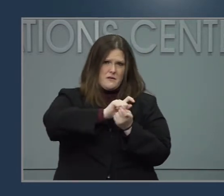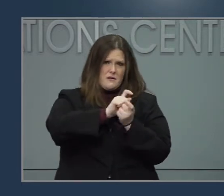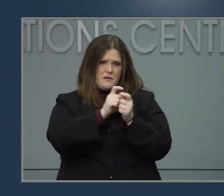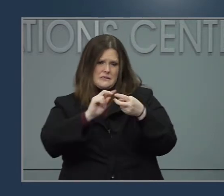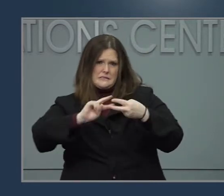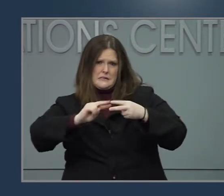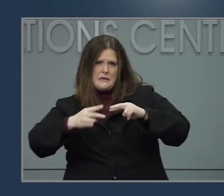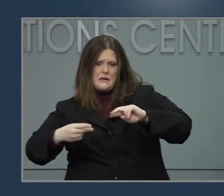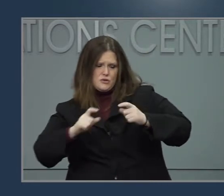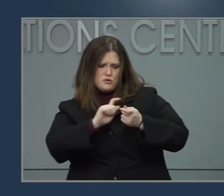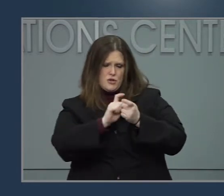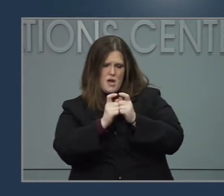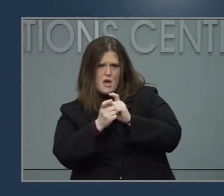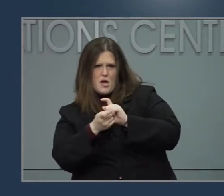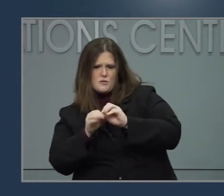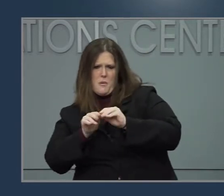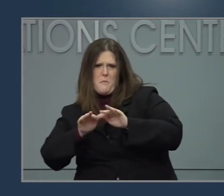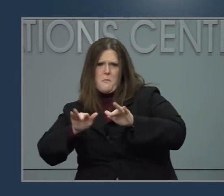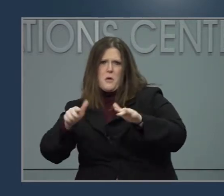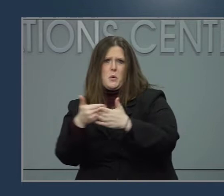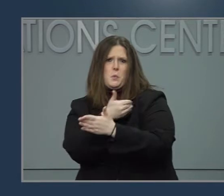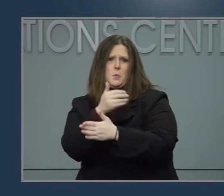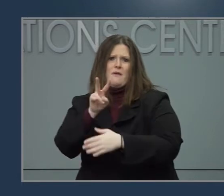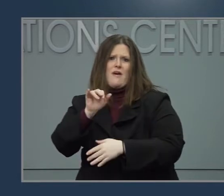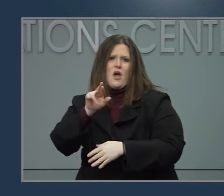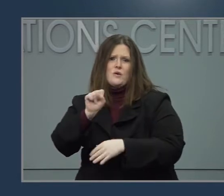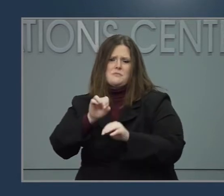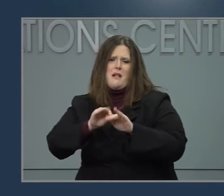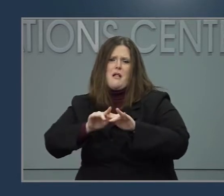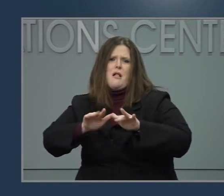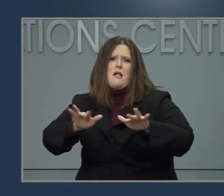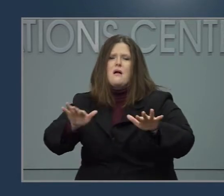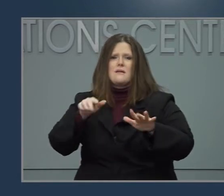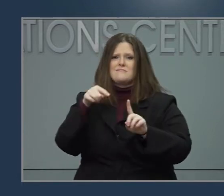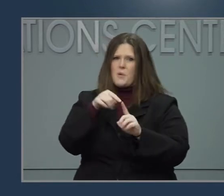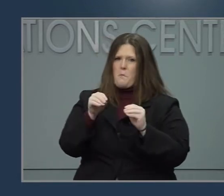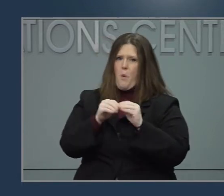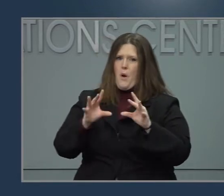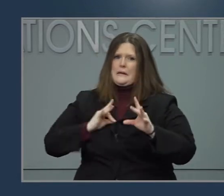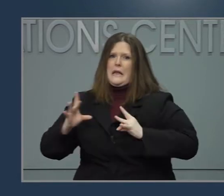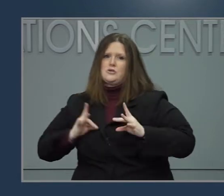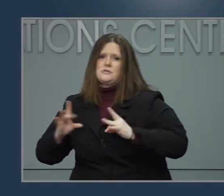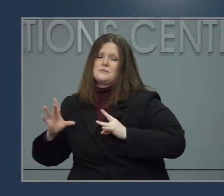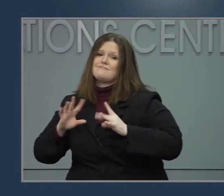el Estado y son más contagiosas sigan usando la mascarilla mantenga seis pies de distancia